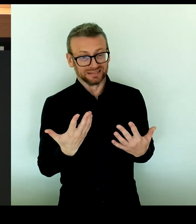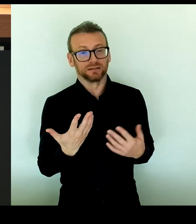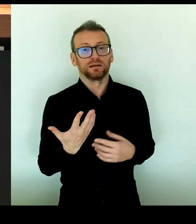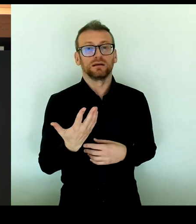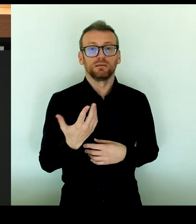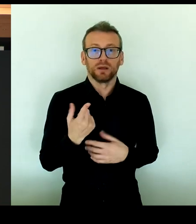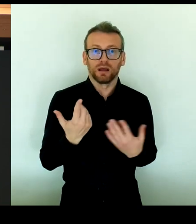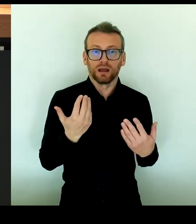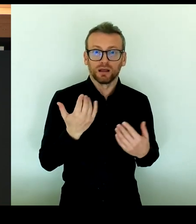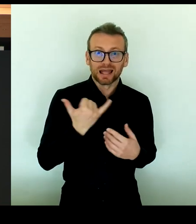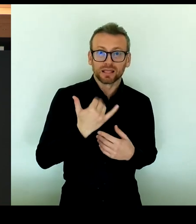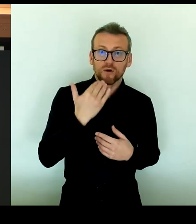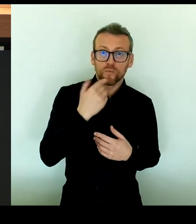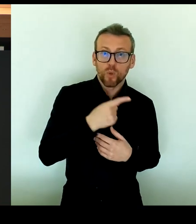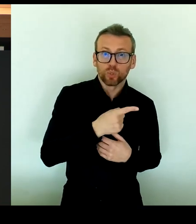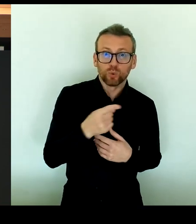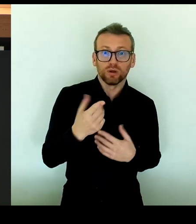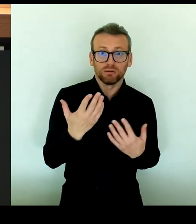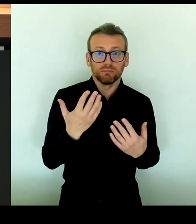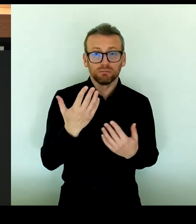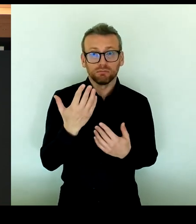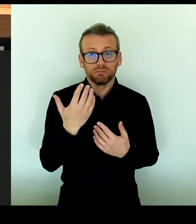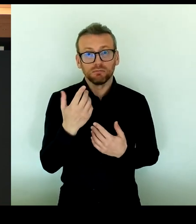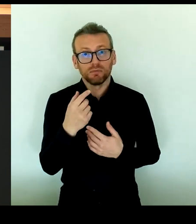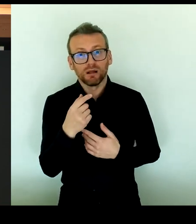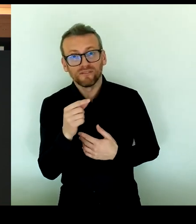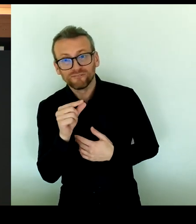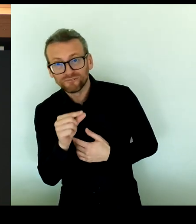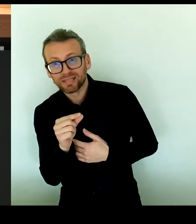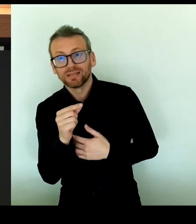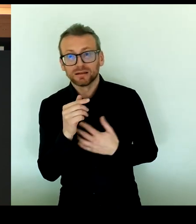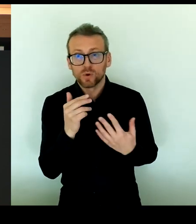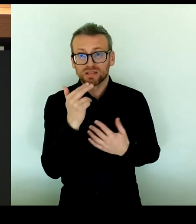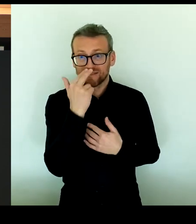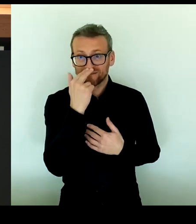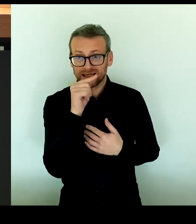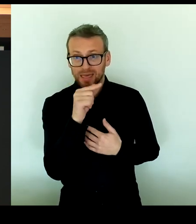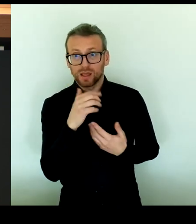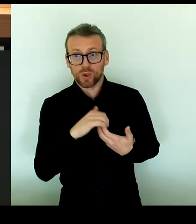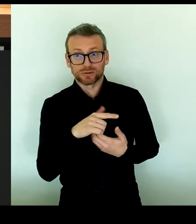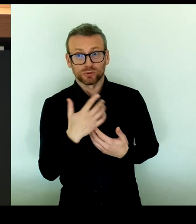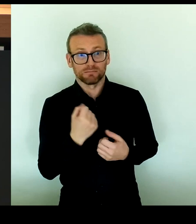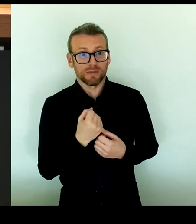bauen, aber es muss vernünftig passieren. Es muss angemessen sein. Und ich habe es vorhin gesagt: